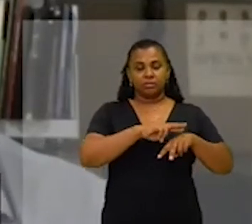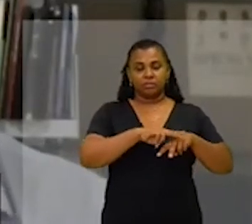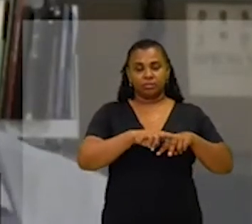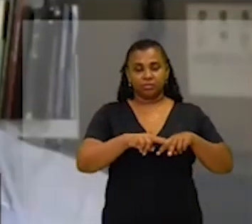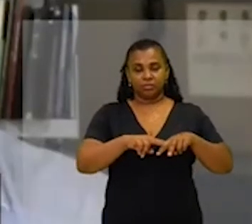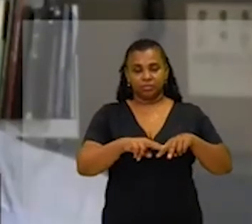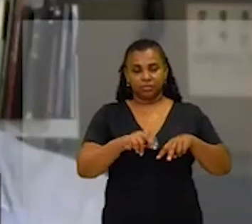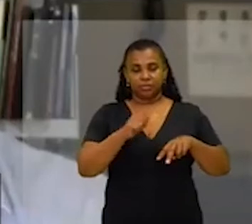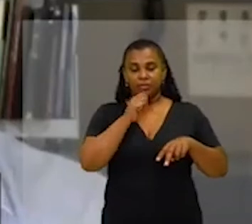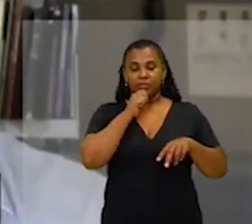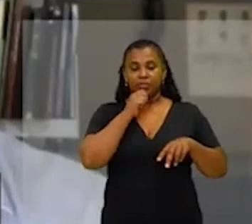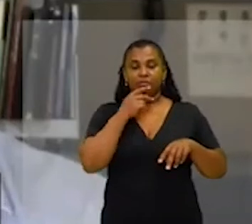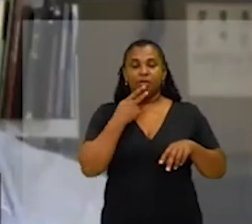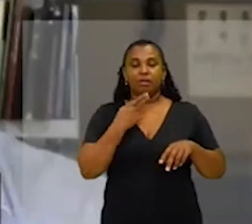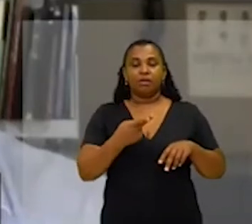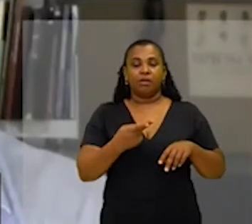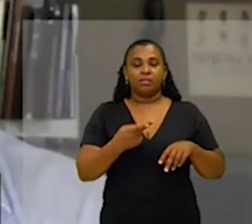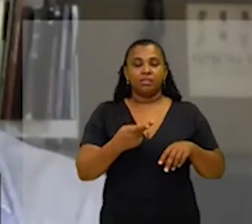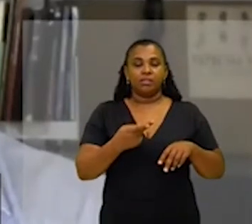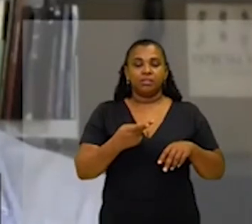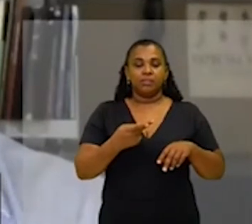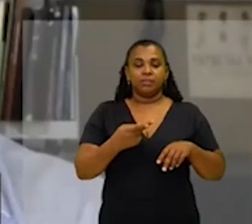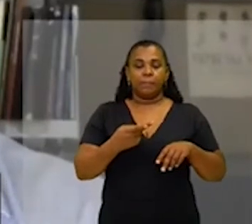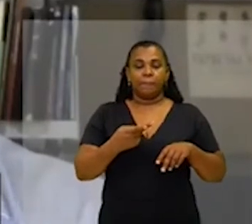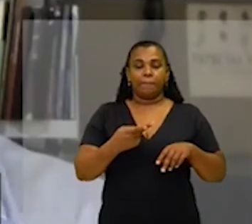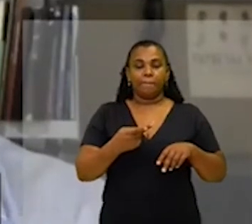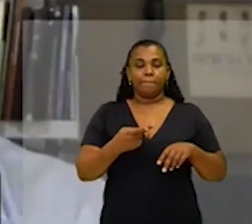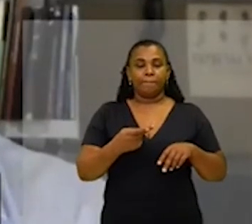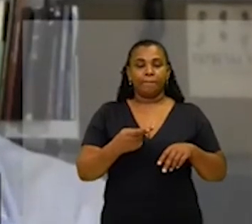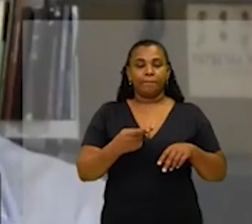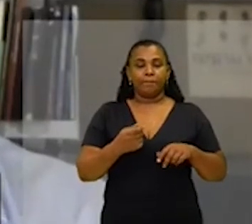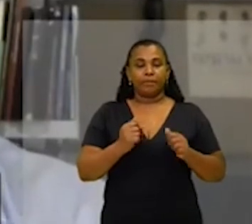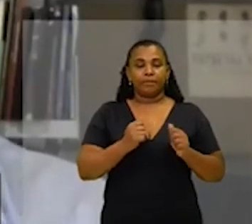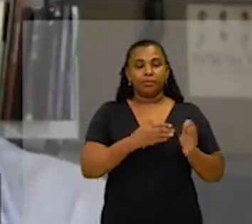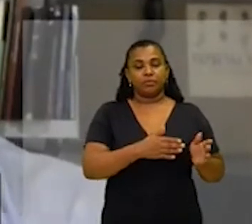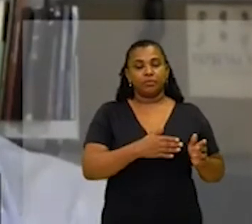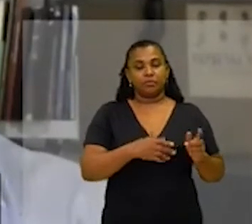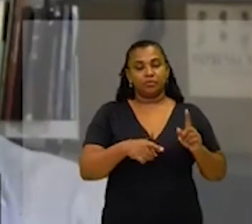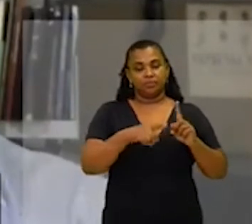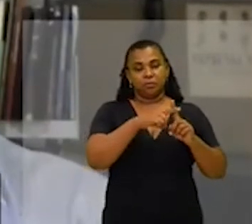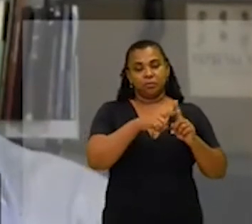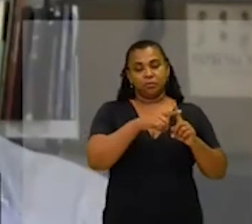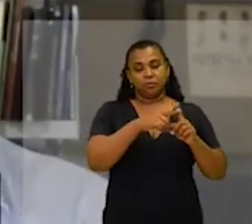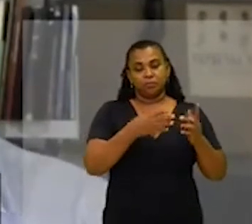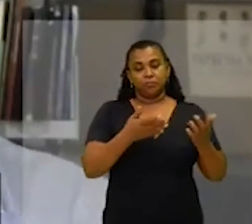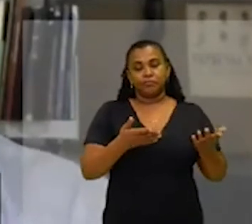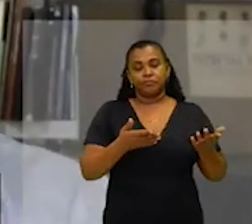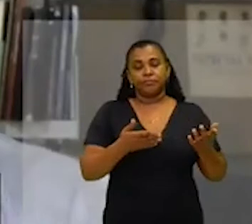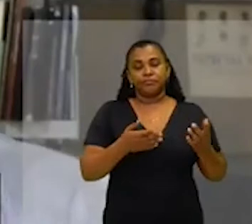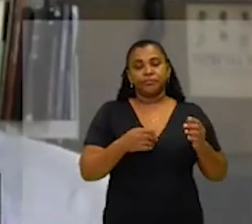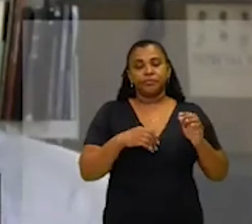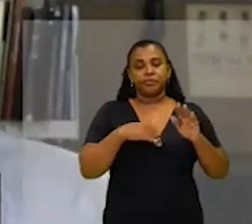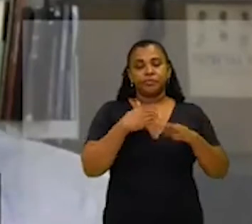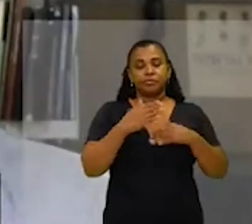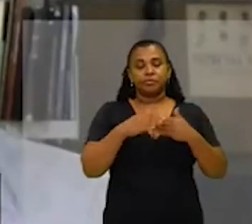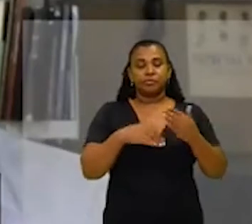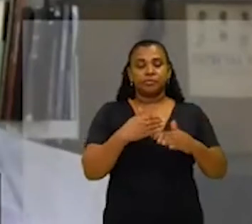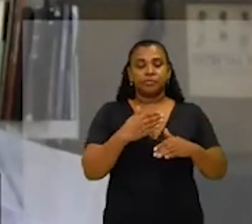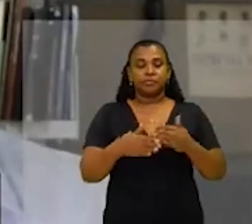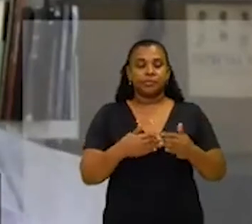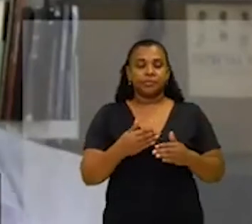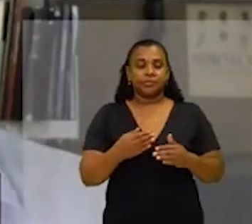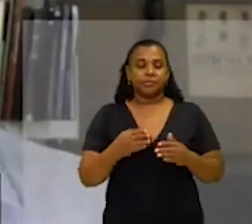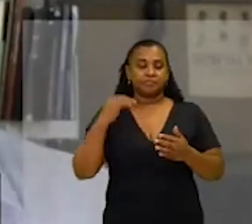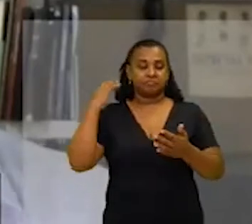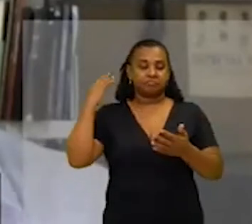ações afirmativas e como esse processo vem se constituindo ao longo da história do Brasil é